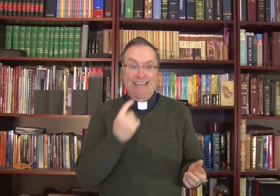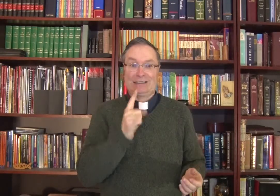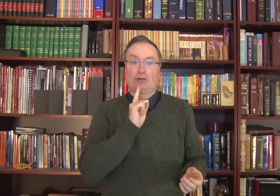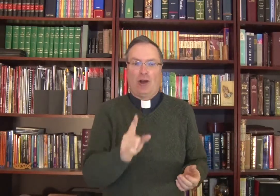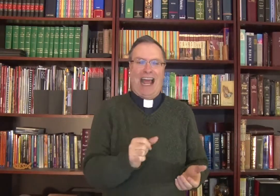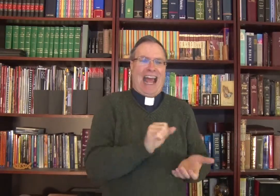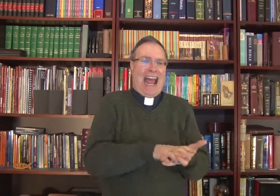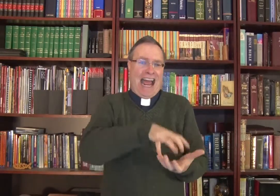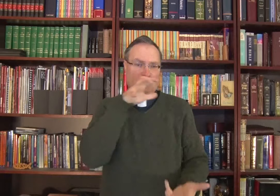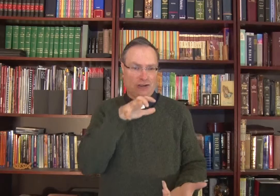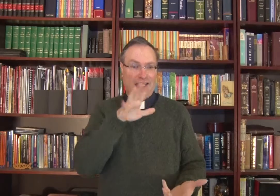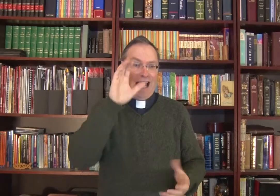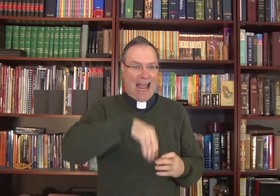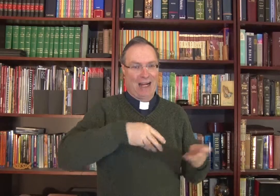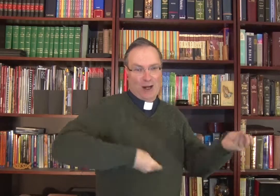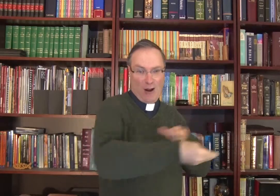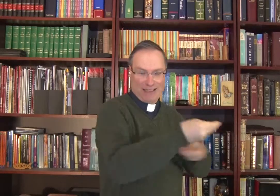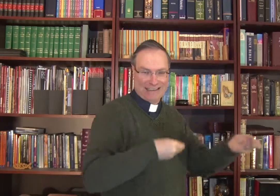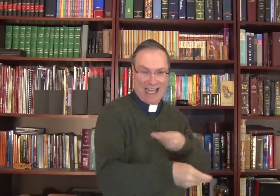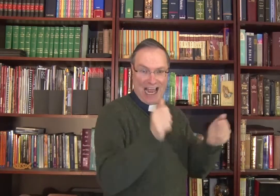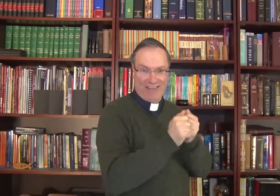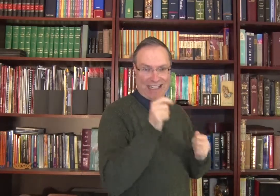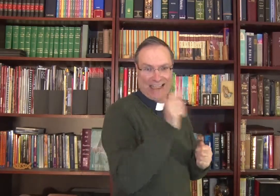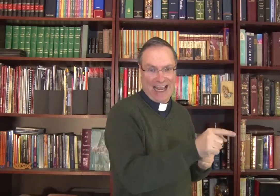qui se sont enrichis en commerçant avec elle,